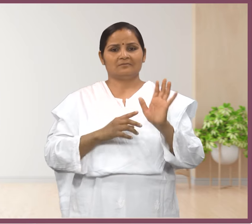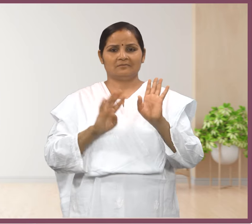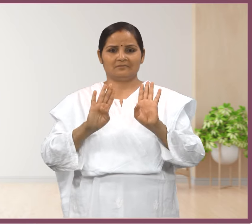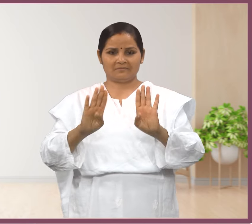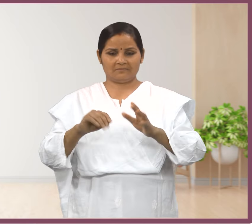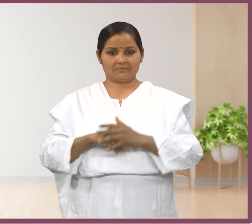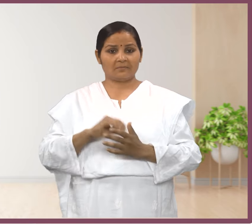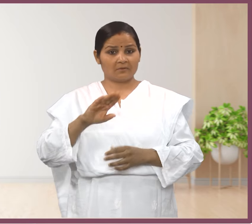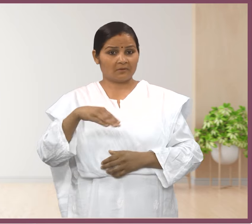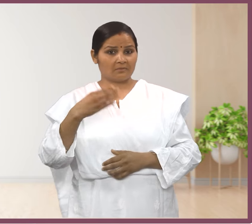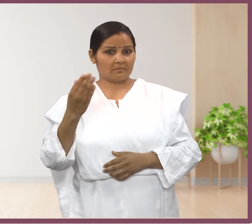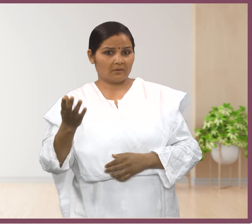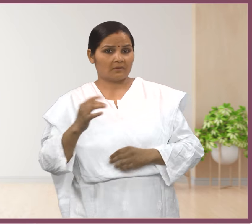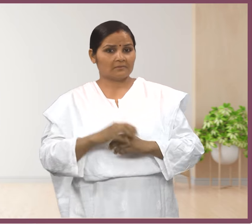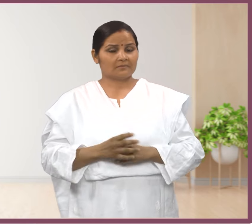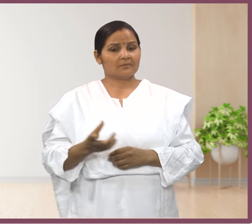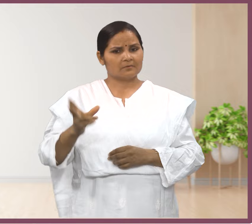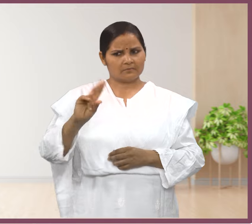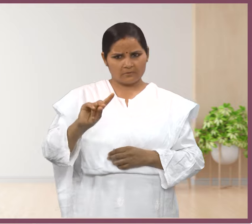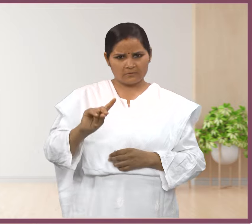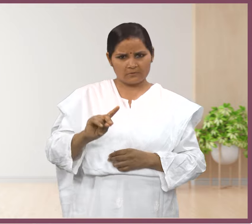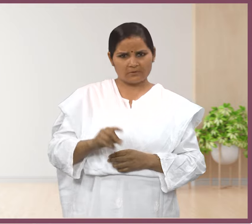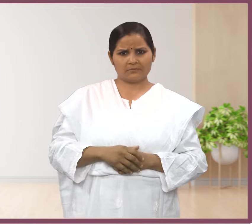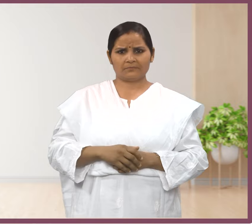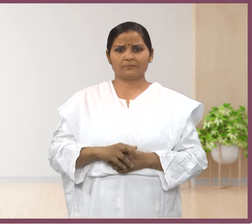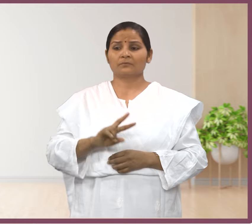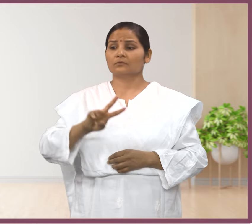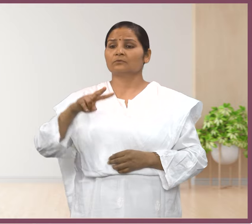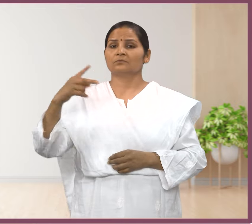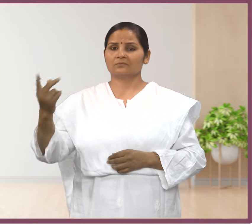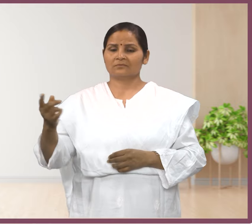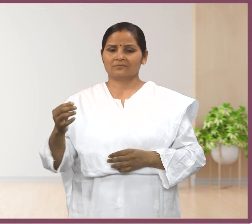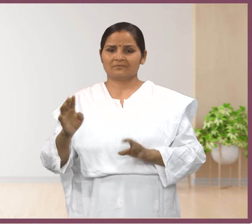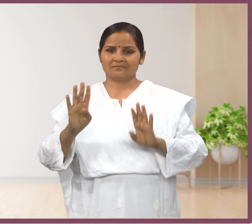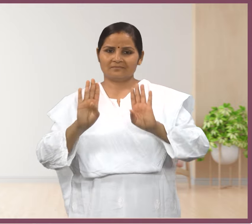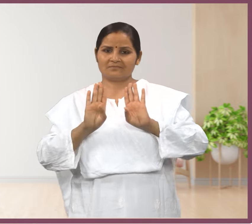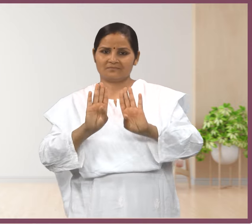ఆ తర్వాత అతను మళ్లీ మరో విన్యాసం చూపించాడు.